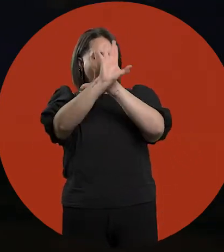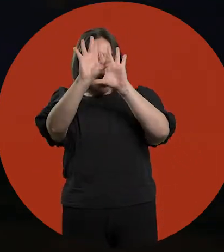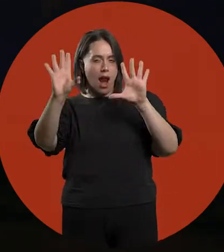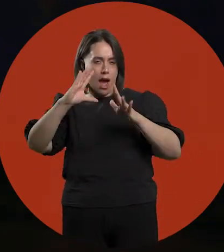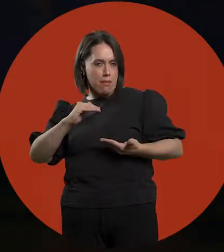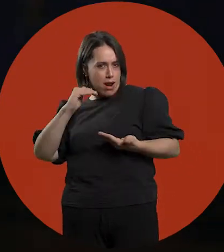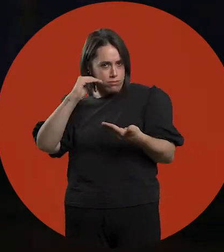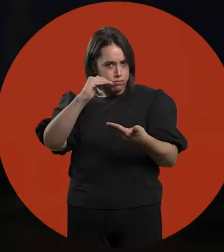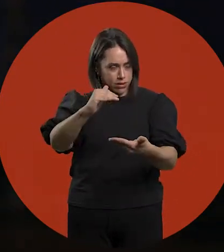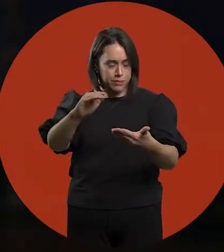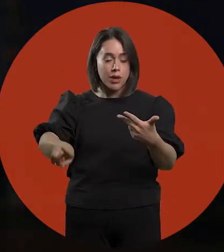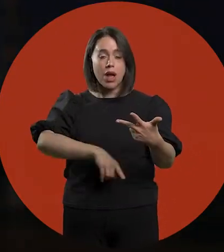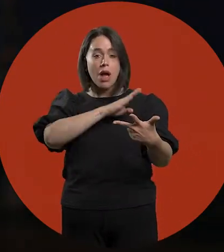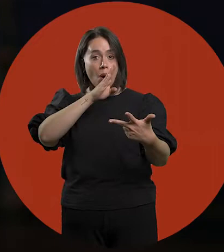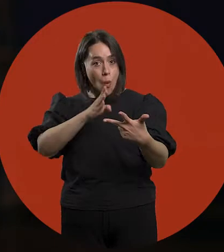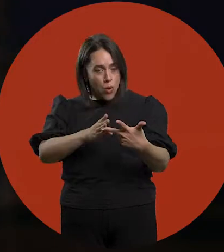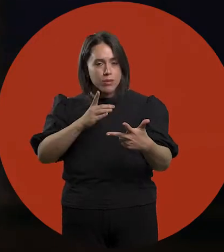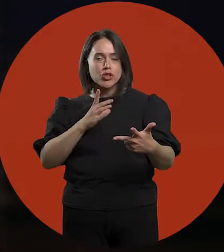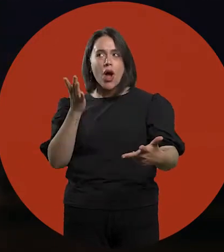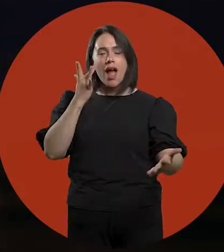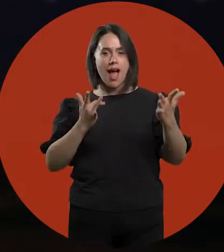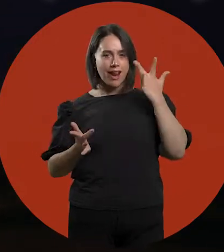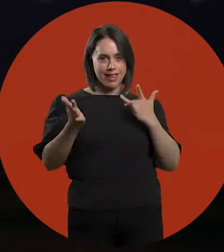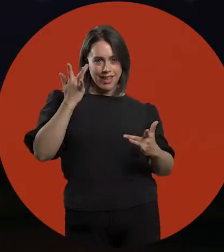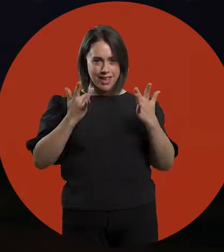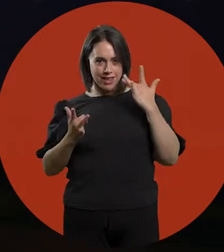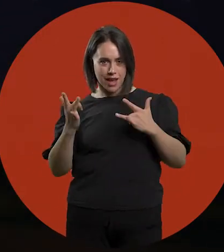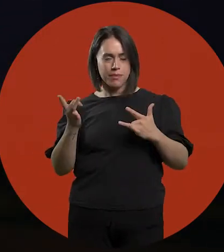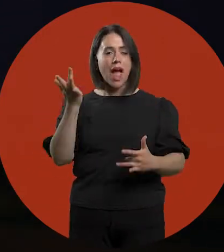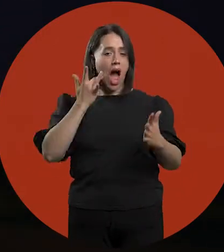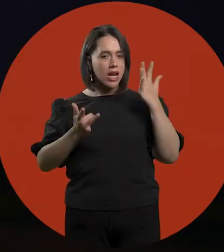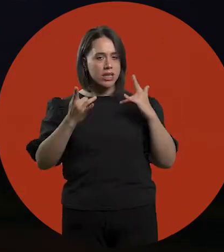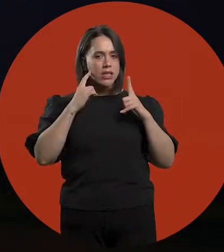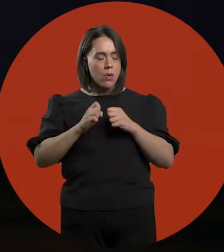Y, por último, me considero una artista y una artista bastante apasionada. ¿Por qué?